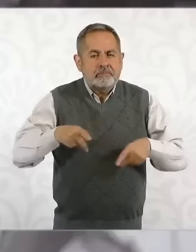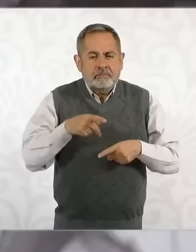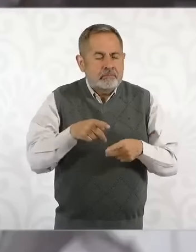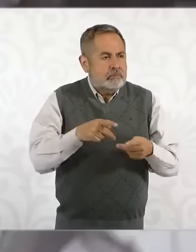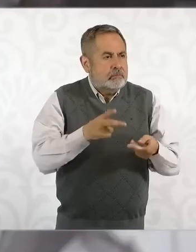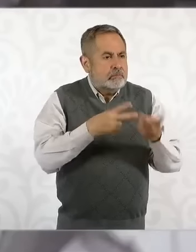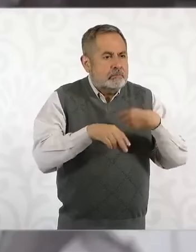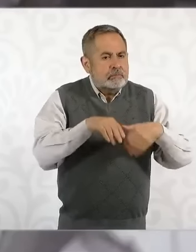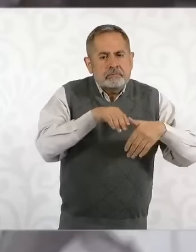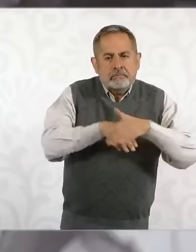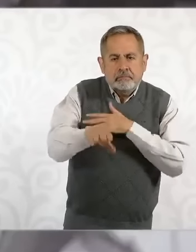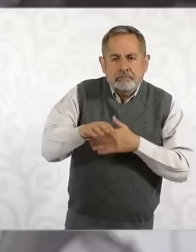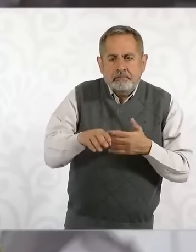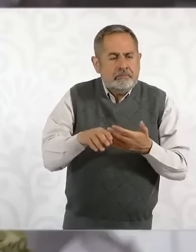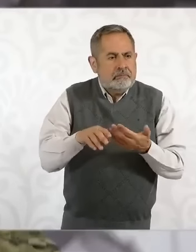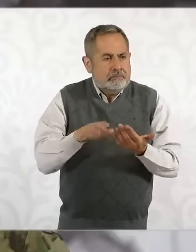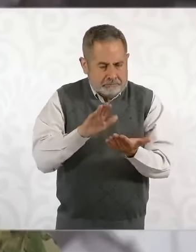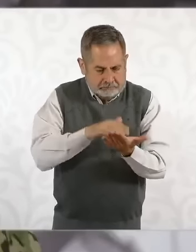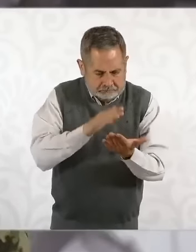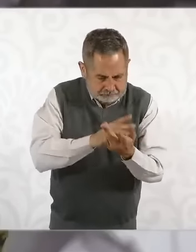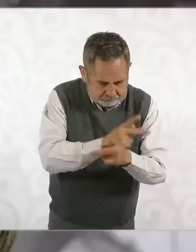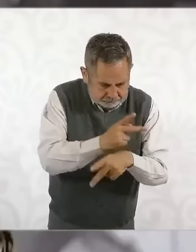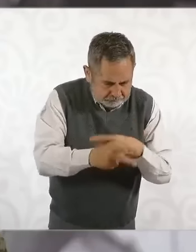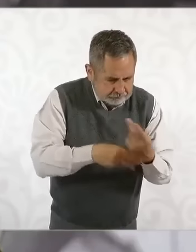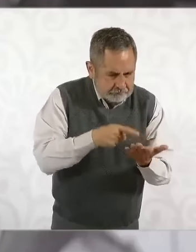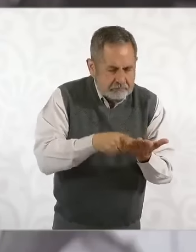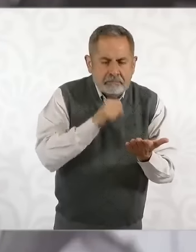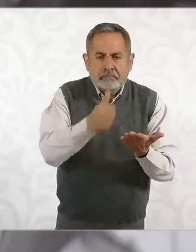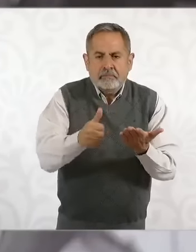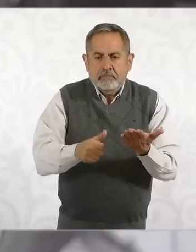que viene a bordo de los barcos grandes y lanzan la carga al mar. Entonces hemos,